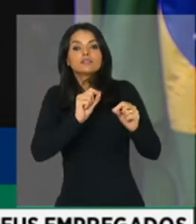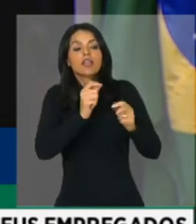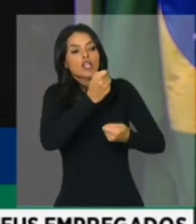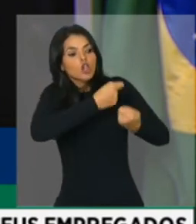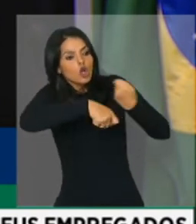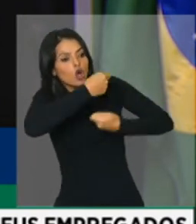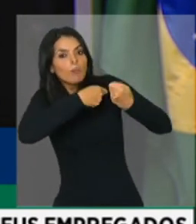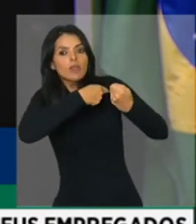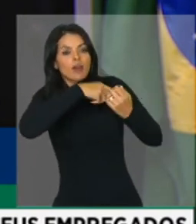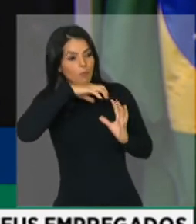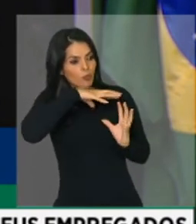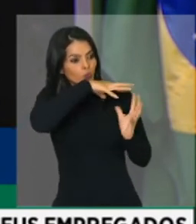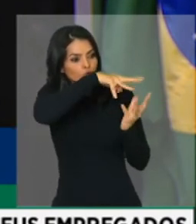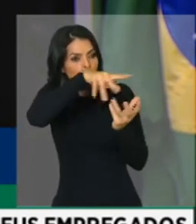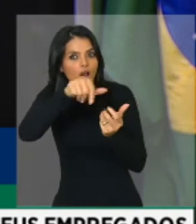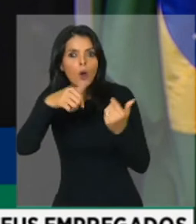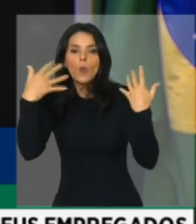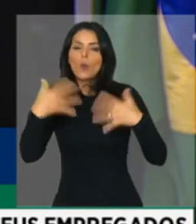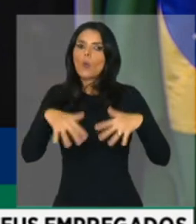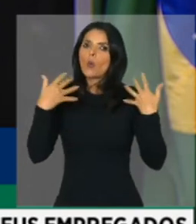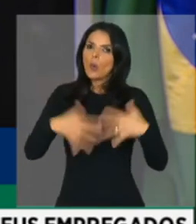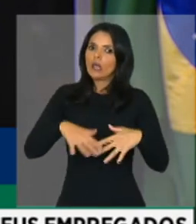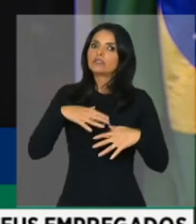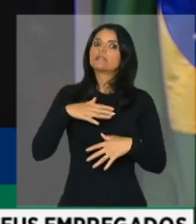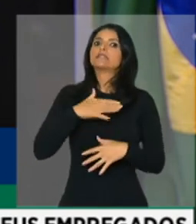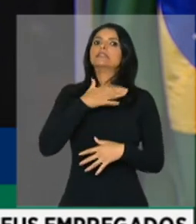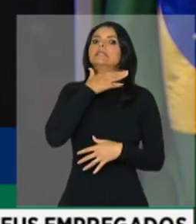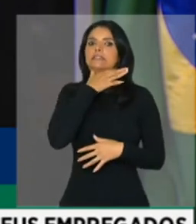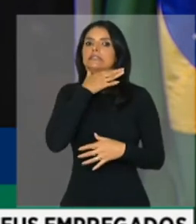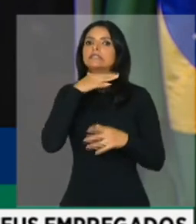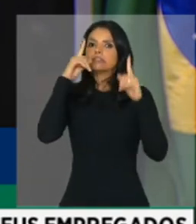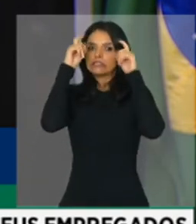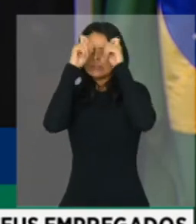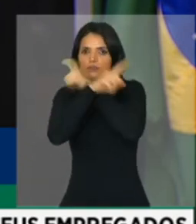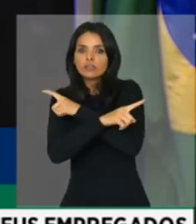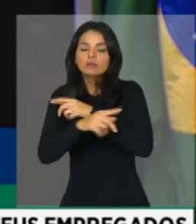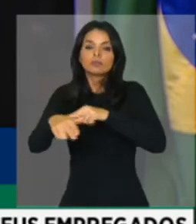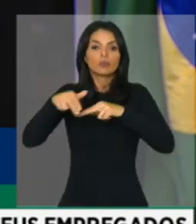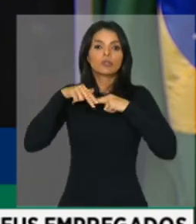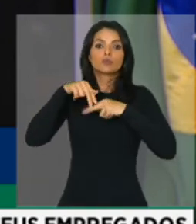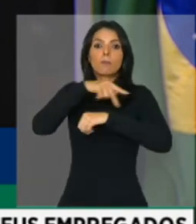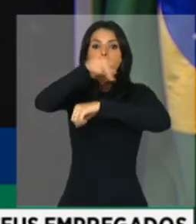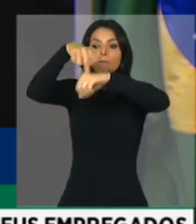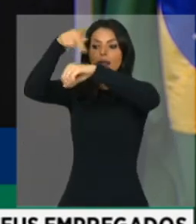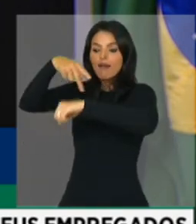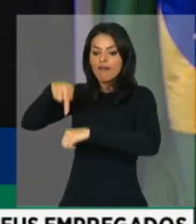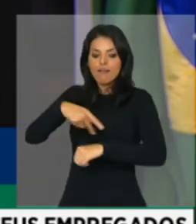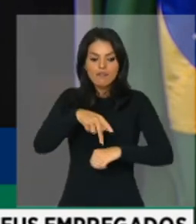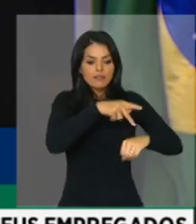ECONOMIA MUNDIAL DESAFIA ENORMEMENTE AS NAÇÕES A ENCONTRAREM SOLUÇÕES ECONÔMICAS E SOCIAIS. PARA RESGUARDAR A VIDA E A ORDEM,